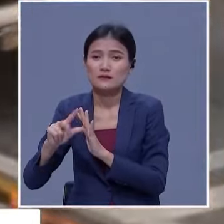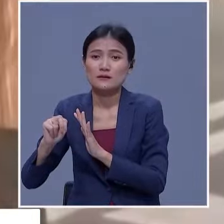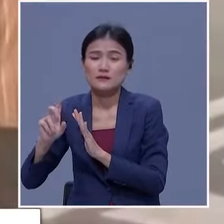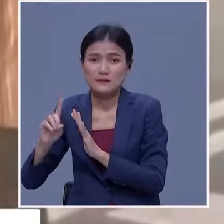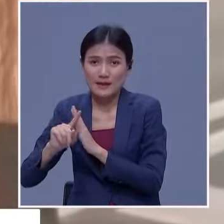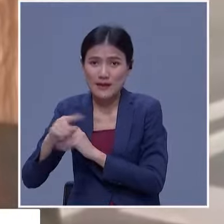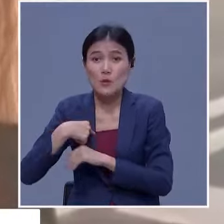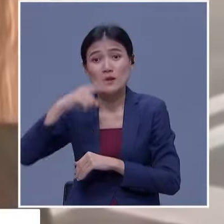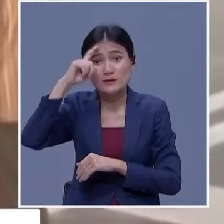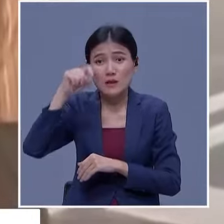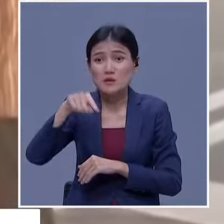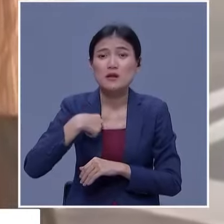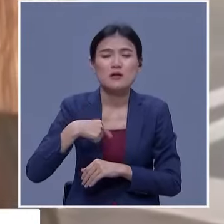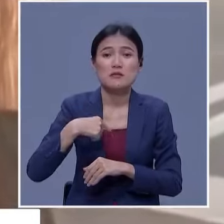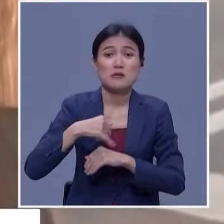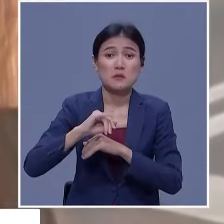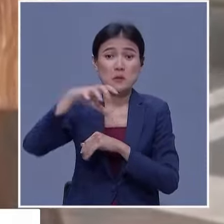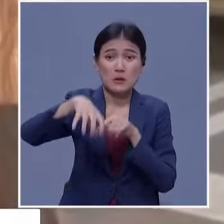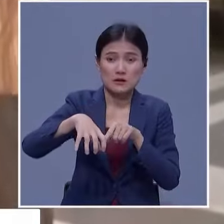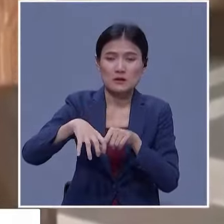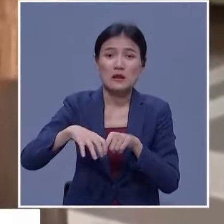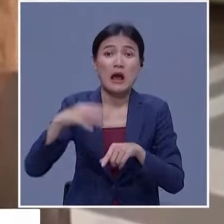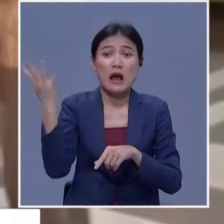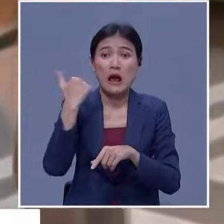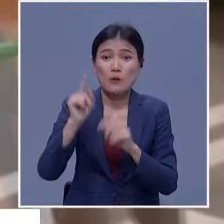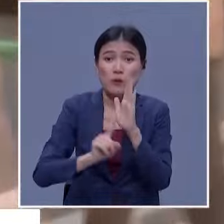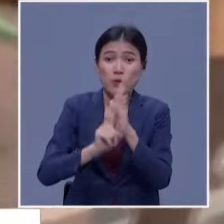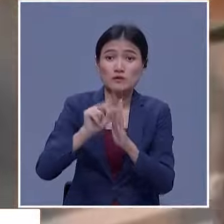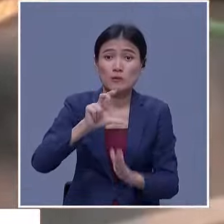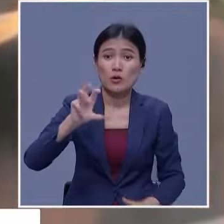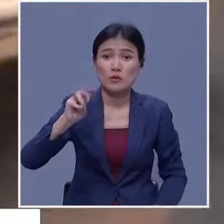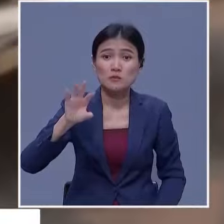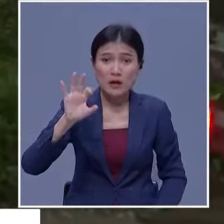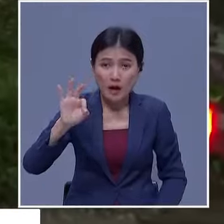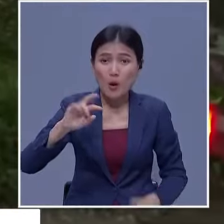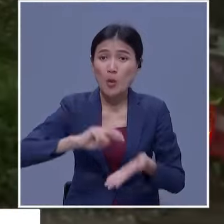สูงไปอยู่ที่ระดับ 369 ซึ่งถือว่าเป็นระดับที่อันอันตราย